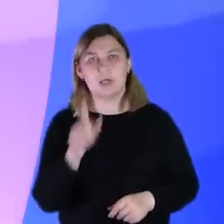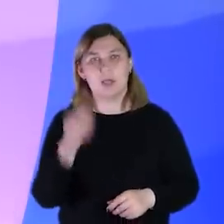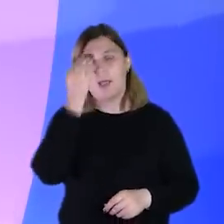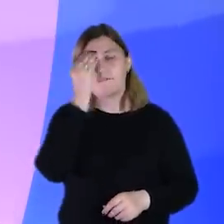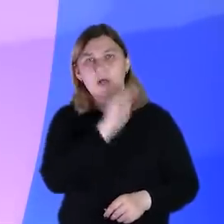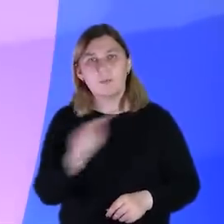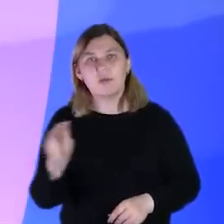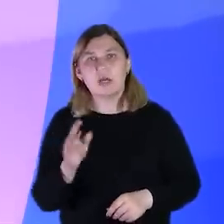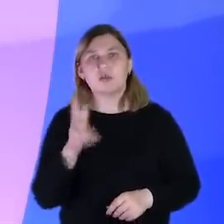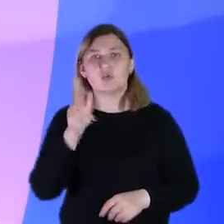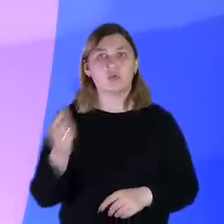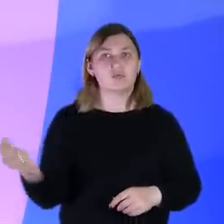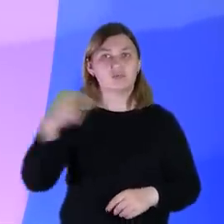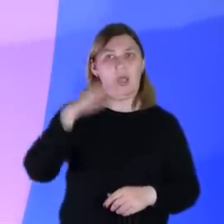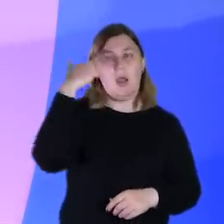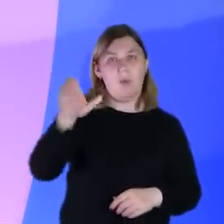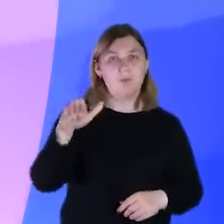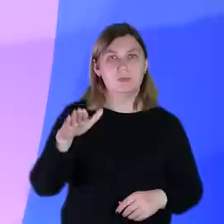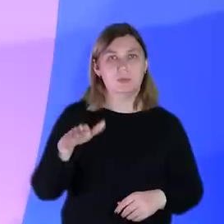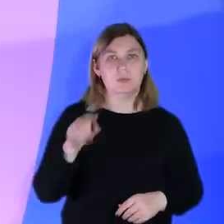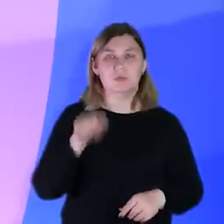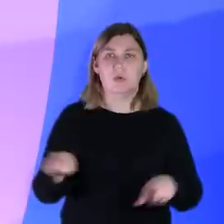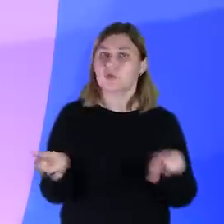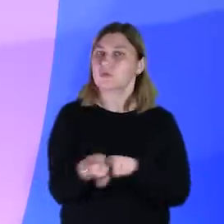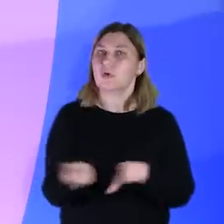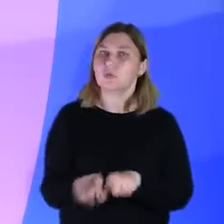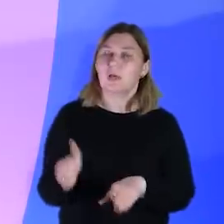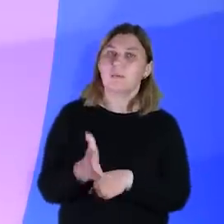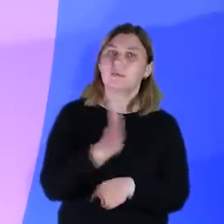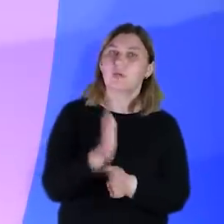informowali, że ktoś się pojawił obcy. To jest to samo, co przed wojną system